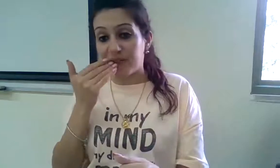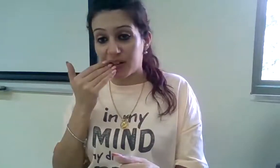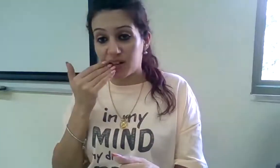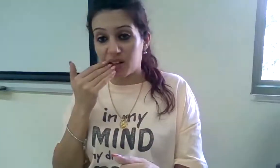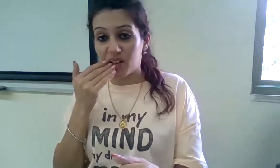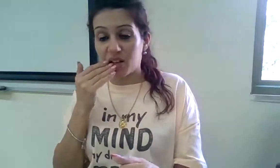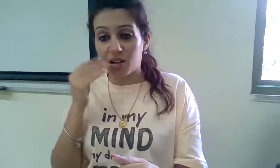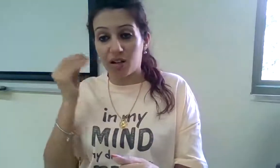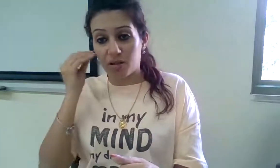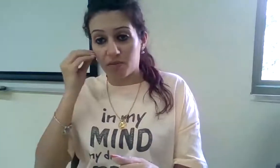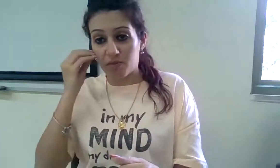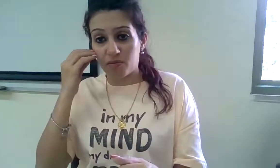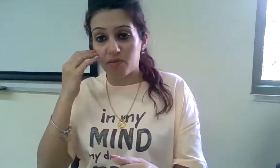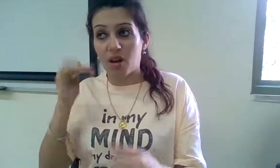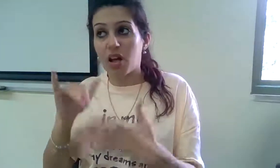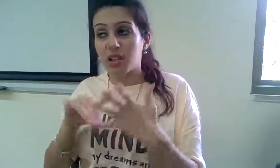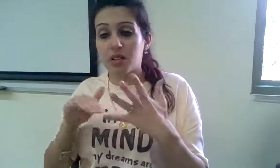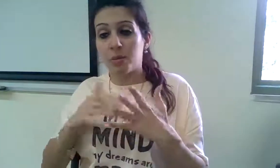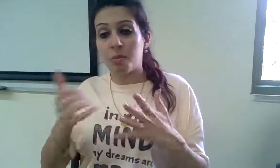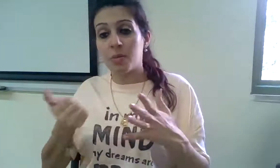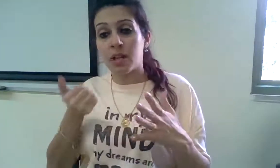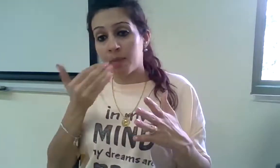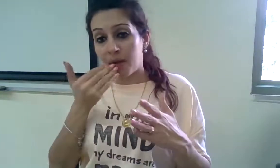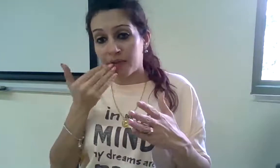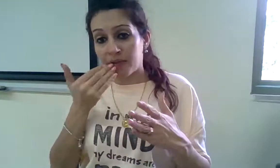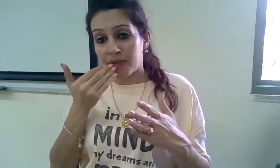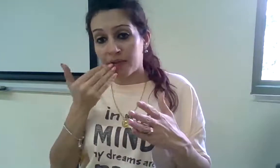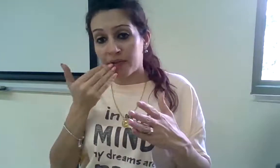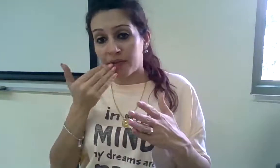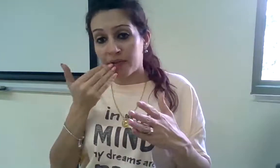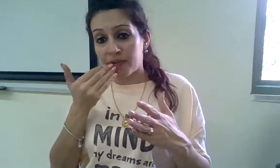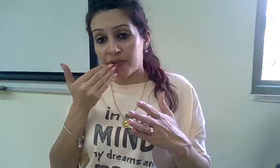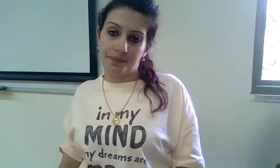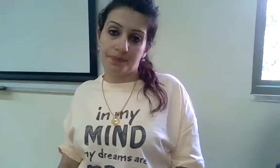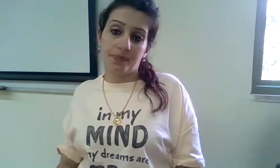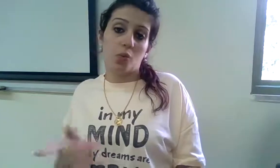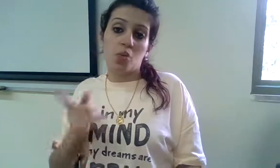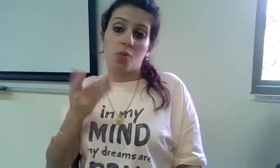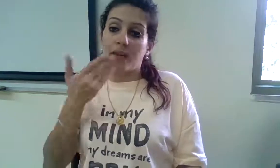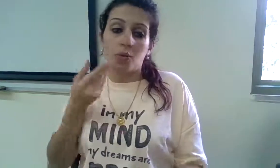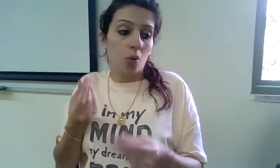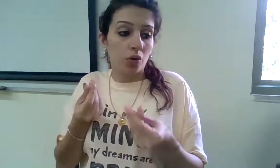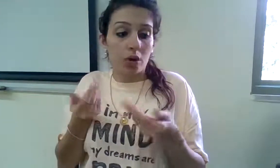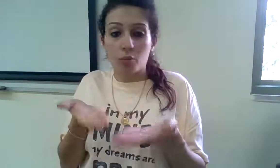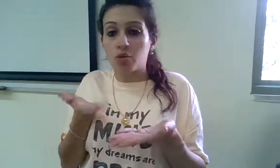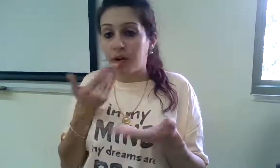مما يعني بأن الأطفال وأولياء الأمور لا يمكنهم فقط التعلم من خلال